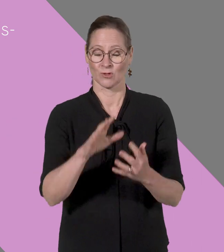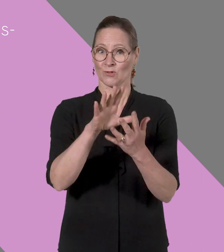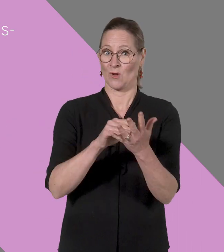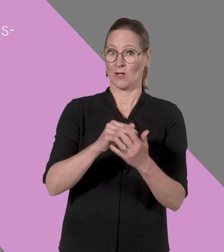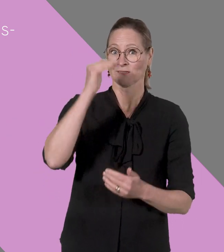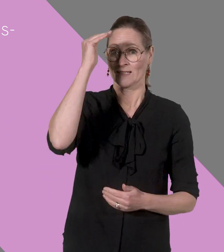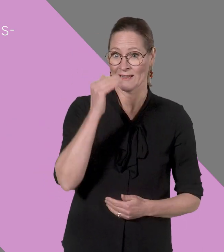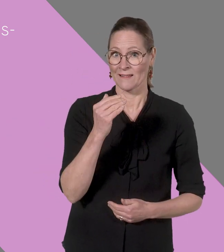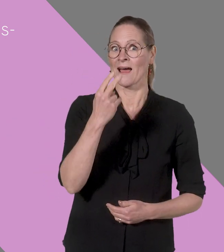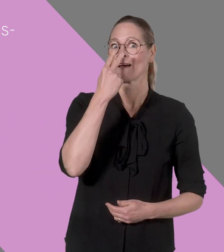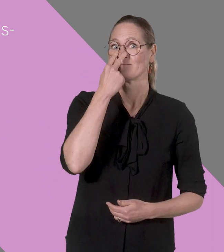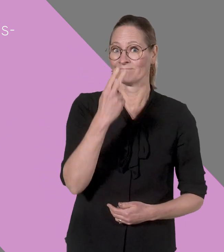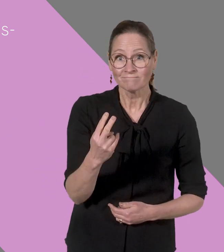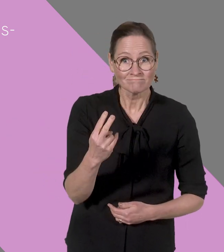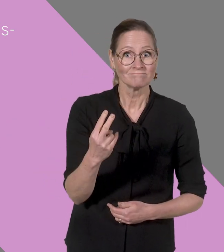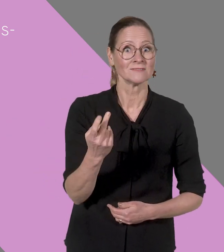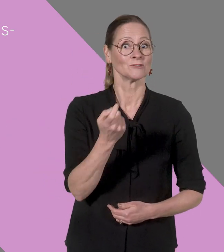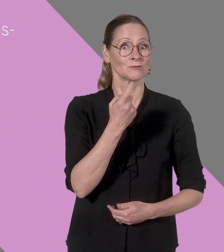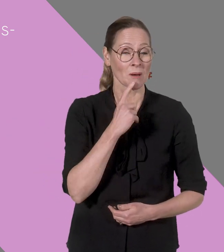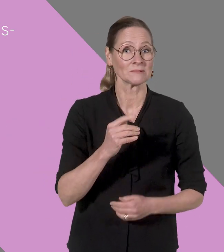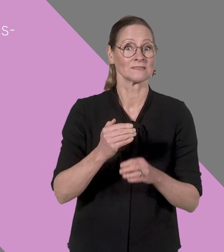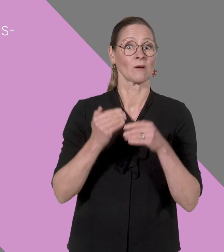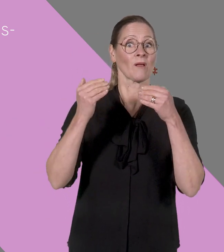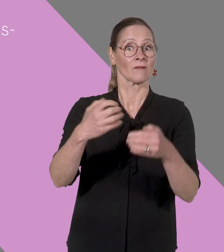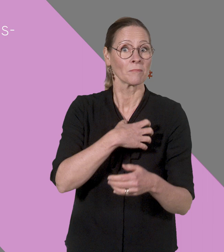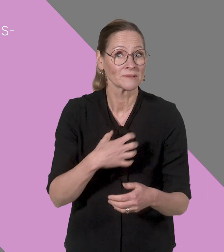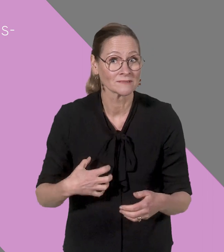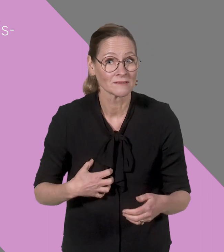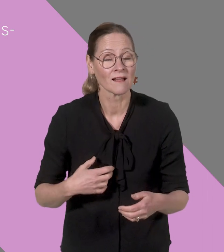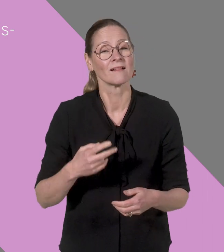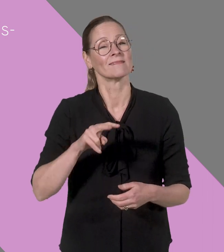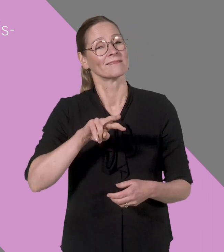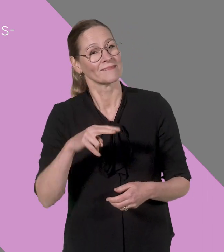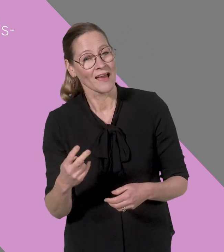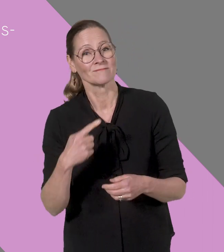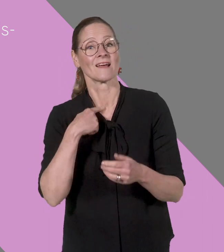Tulosiltana selviää joko Suomen seuraava presidentti tai se, -